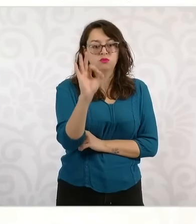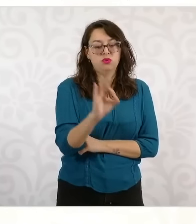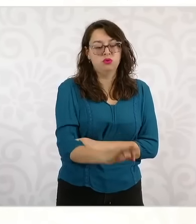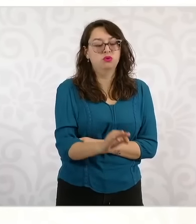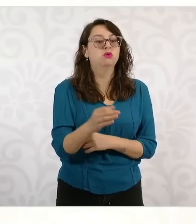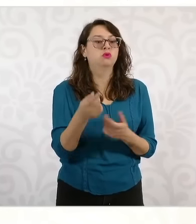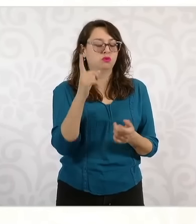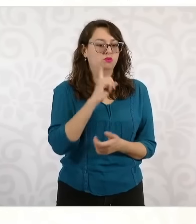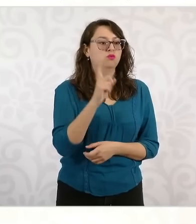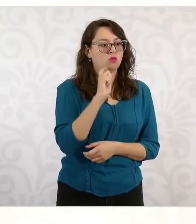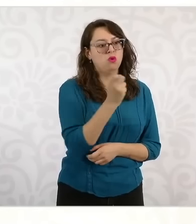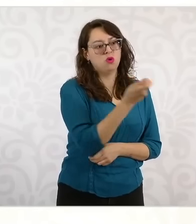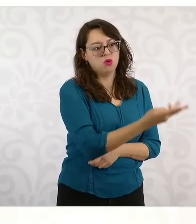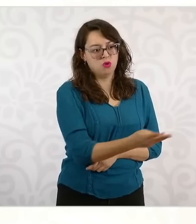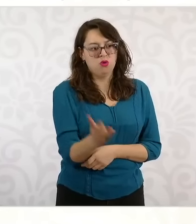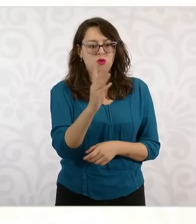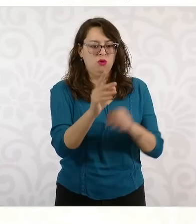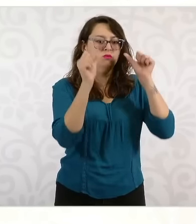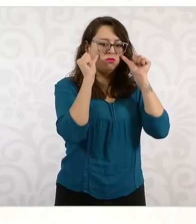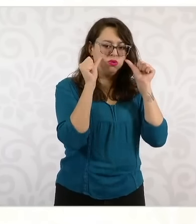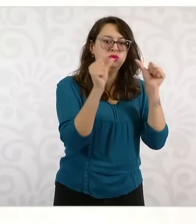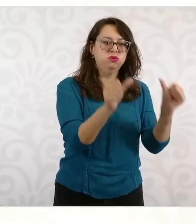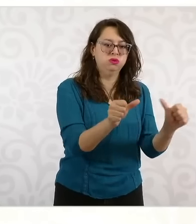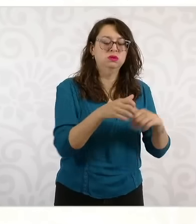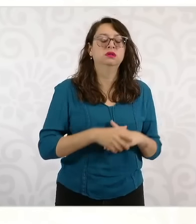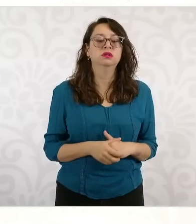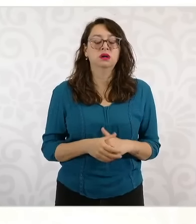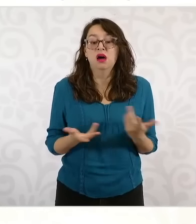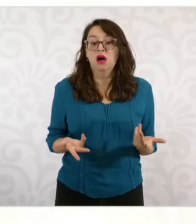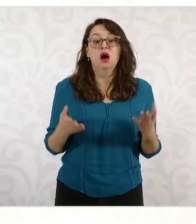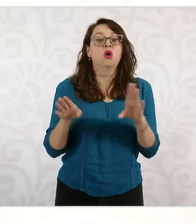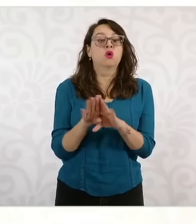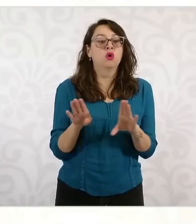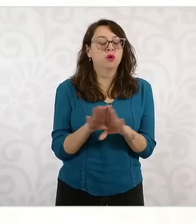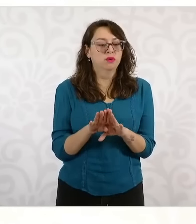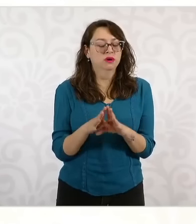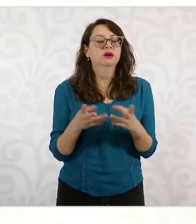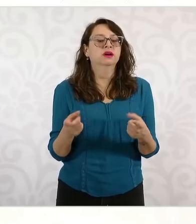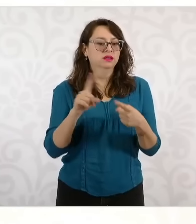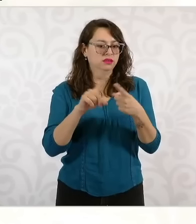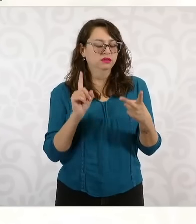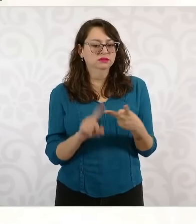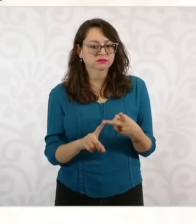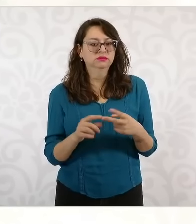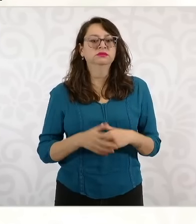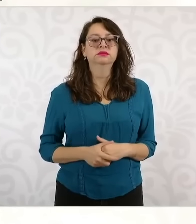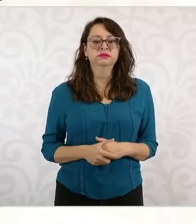mujeres que tienen deuda en la financiera. ¿Cómo la vamos a atender? De dos maneras, por favor.